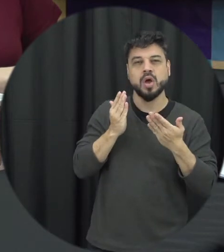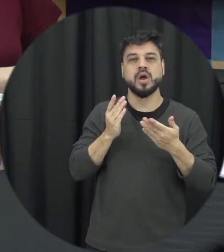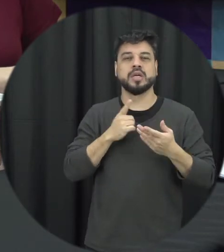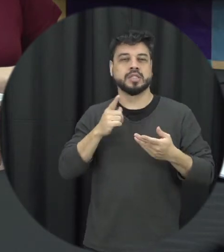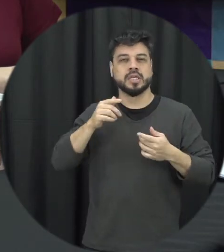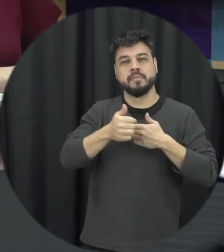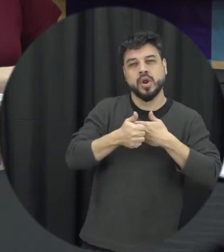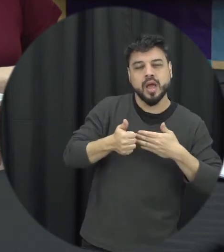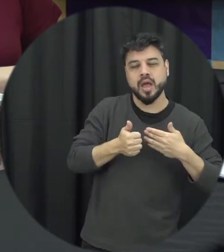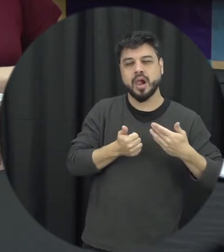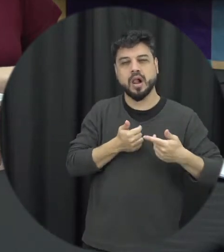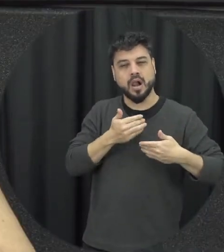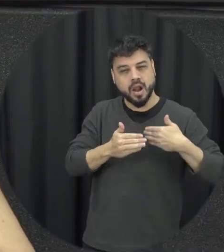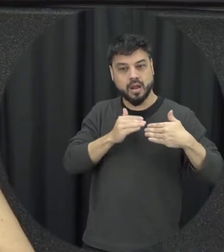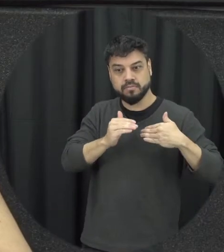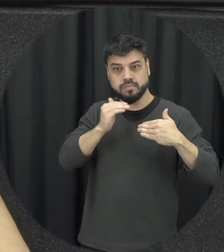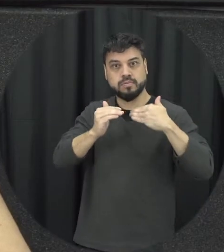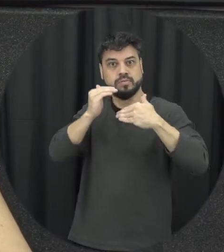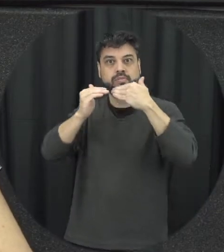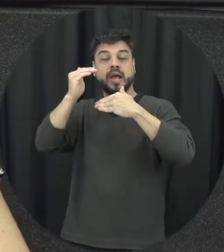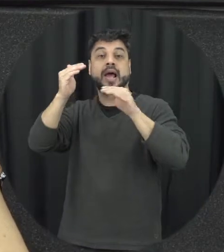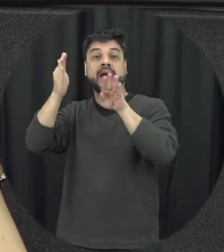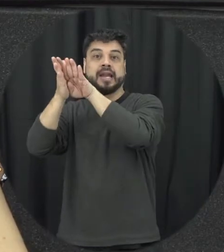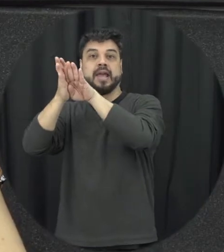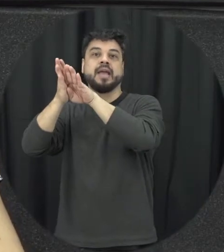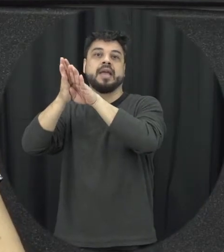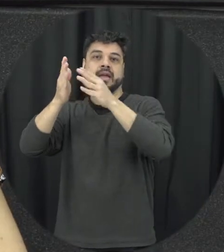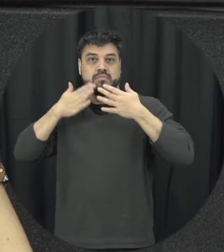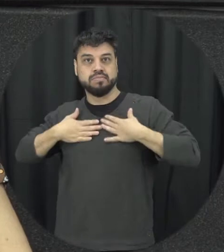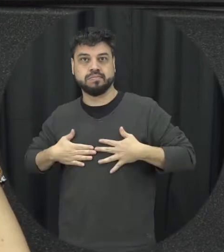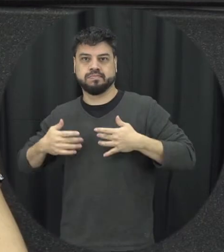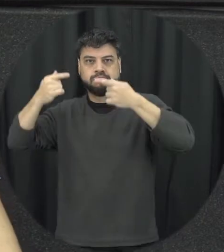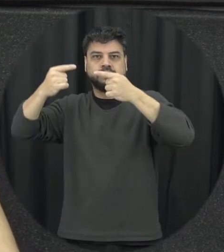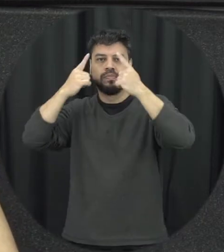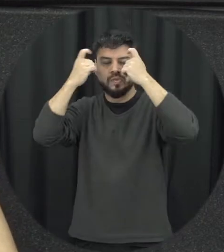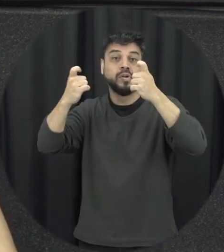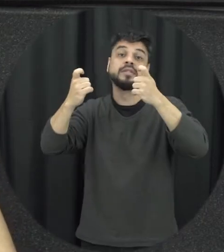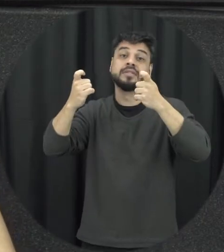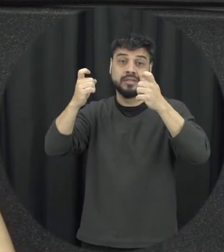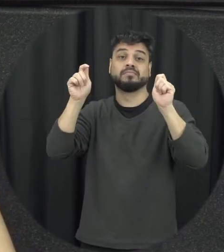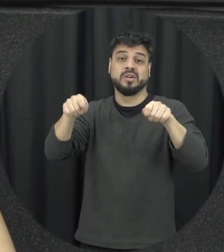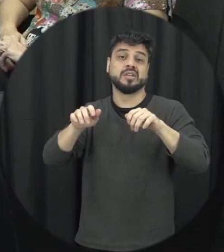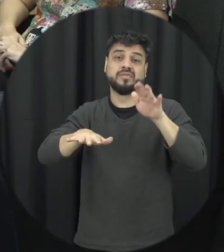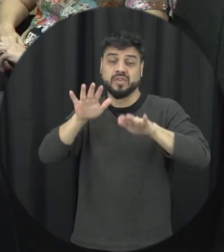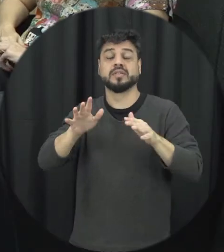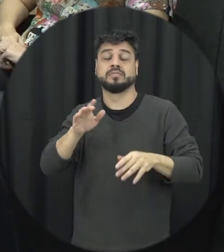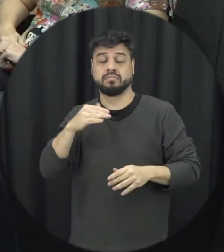moral e vai uma instalada até chegar a violência física que pode ser inclusive fatal professora e